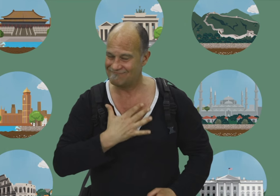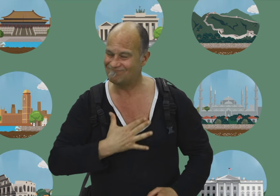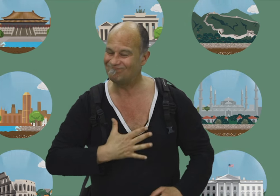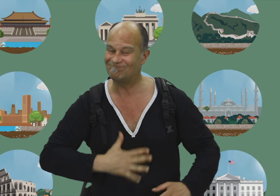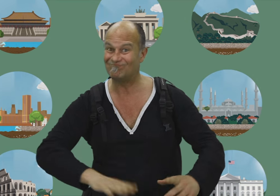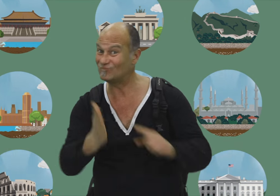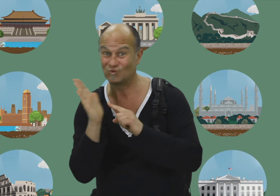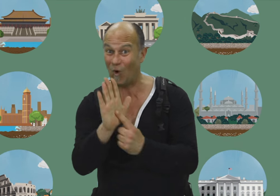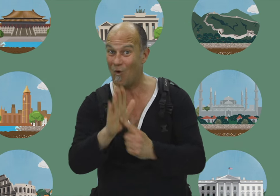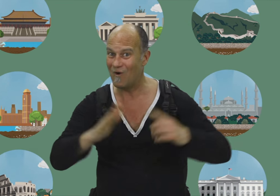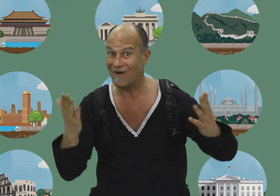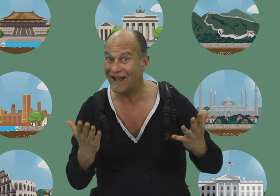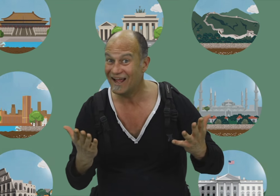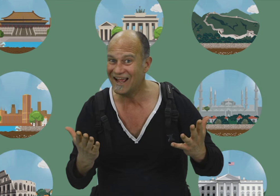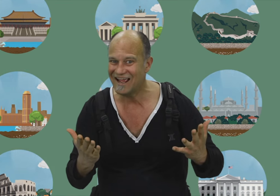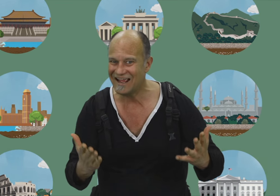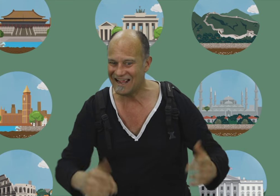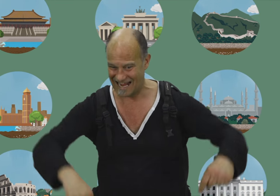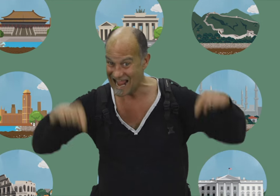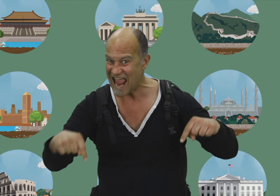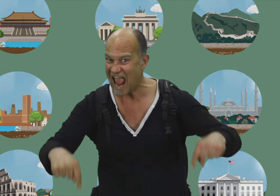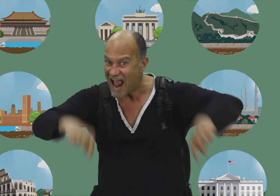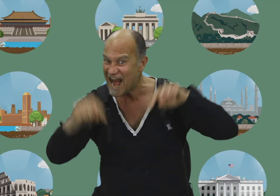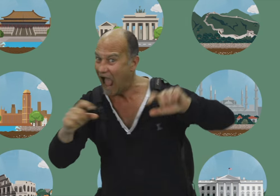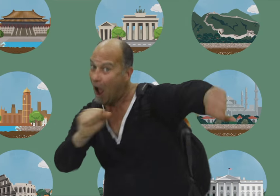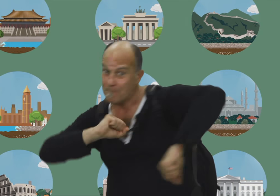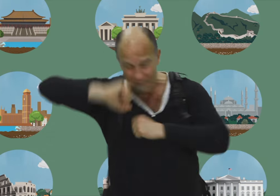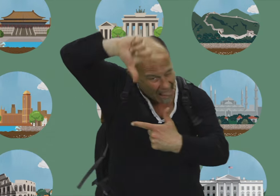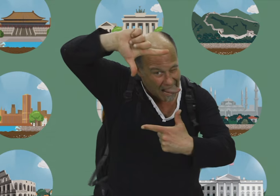Was ich Euch heute präsentiere? Hier und heute?